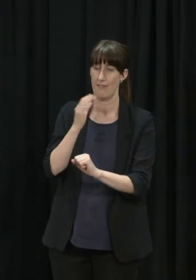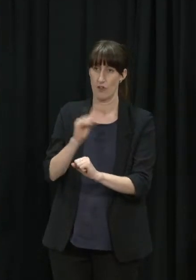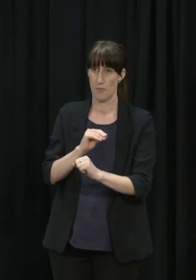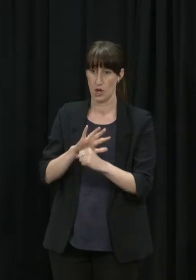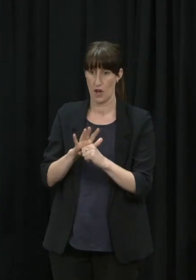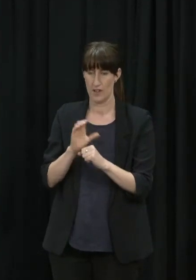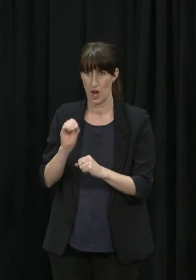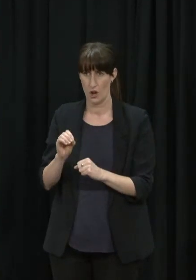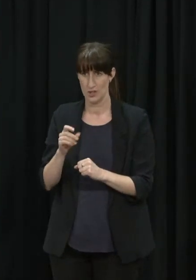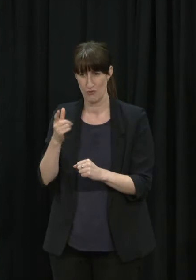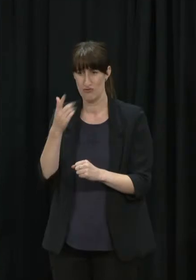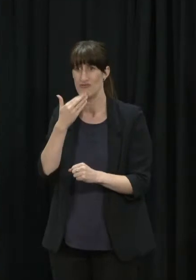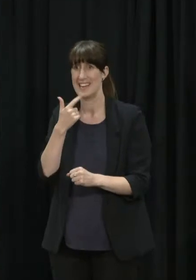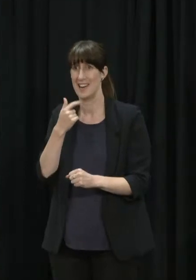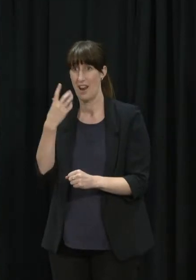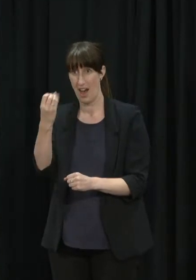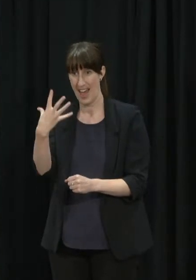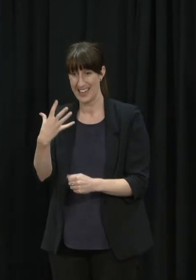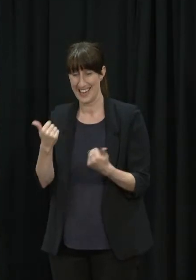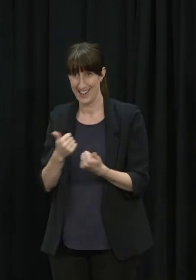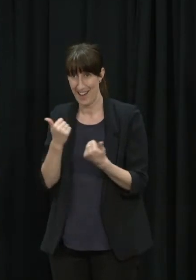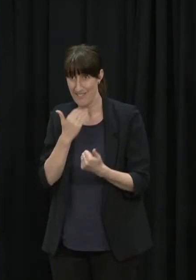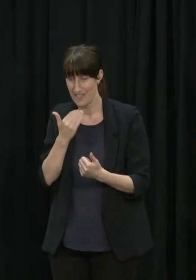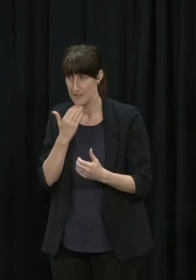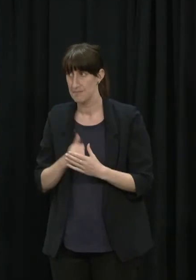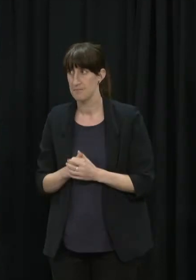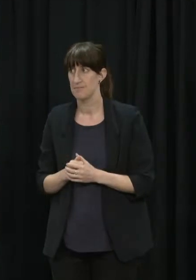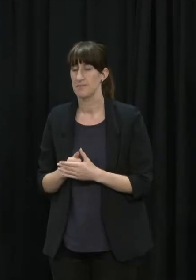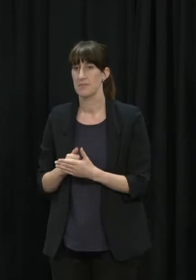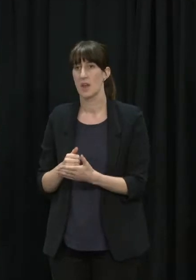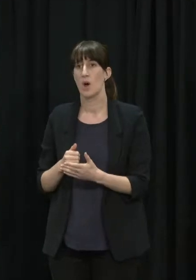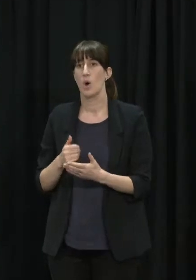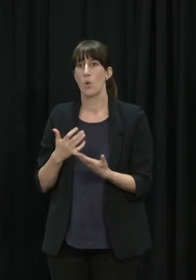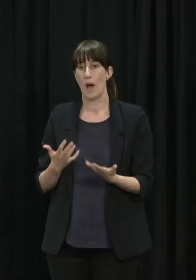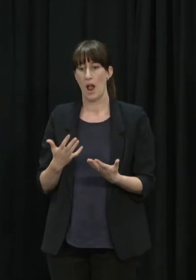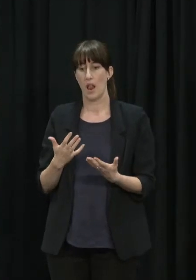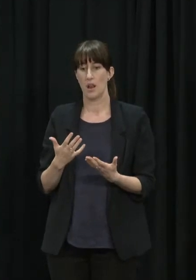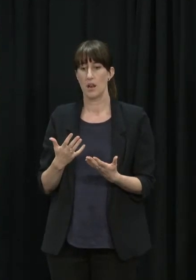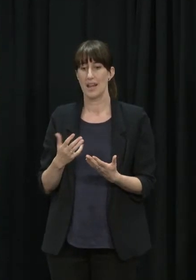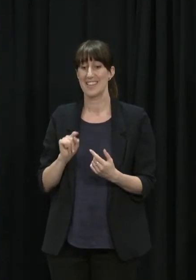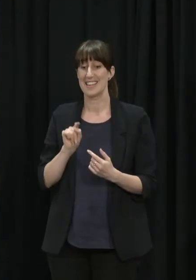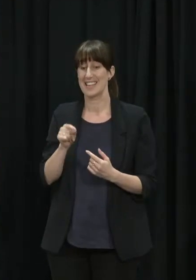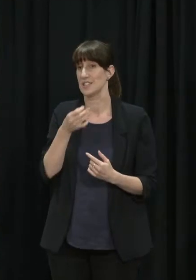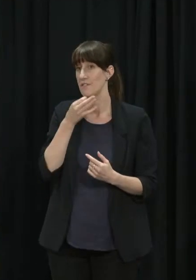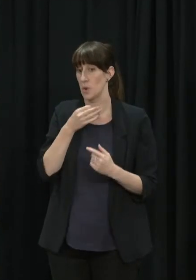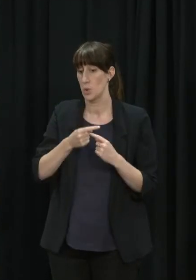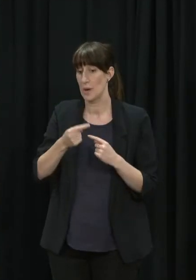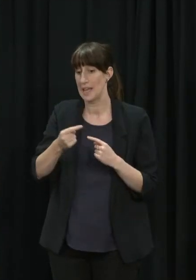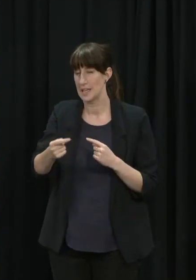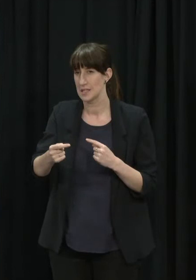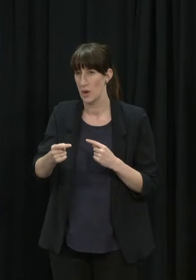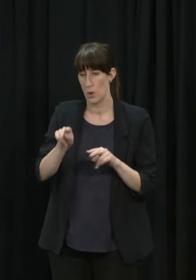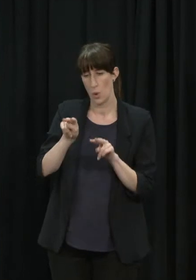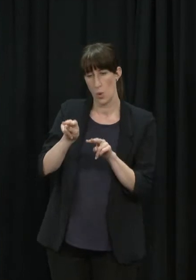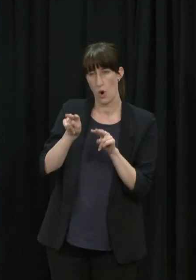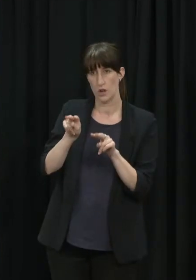katoa o tatou hua ki roto i te kete werohanga me te mohio